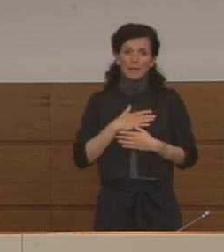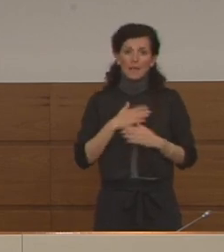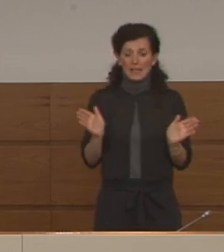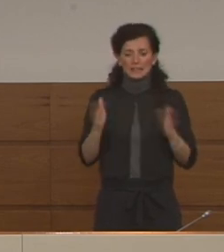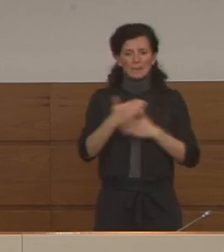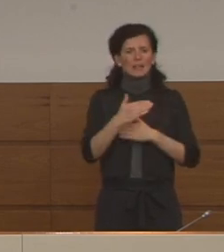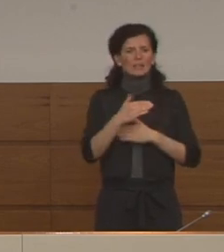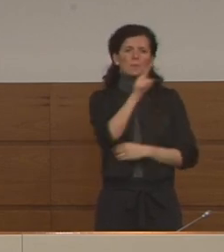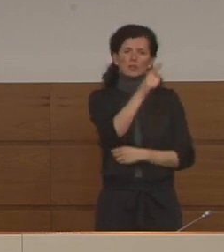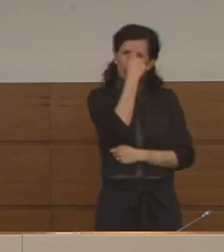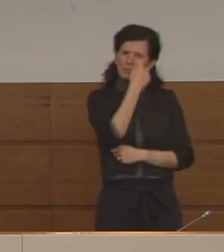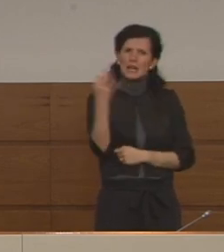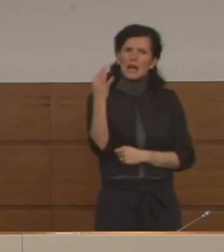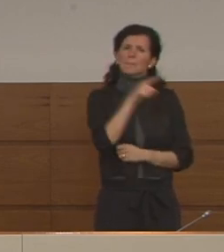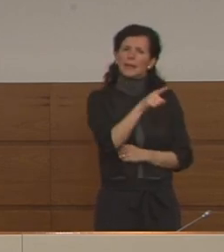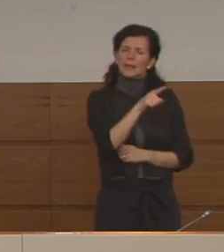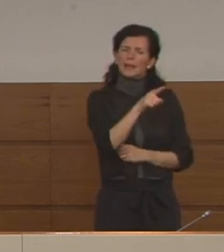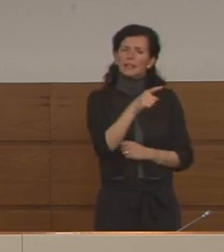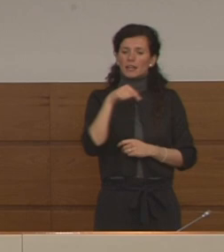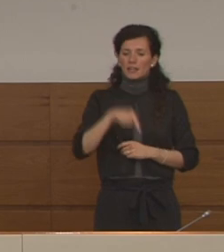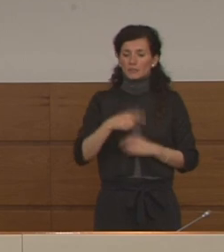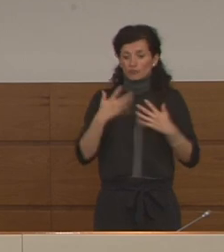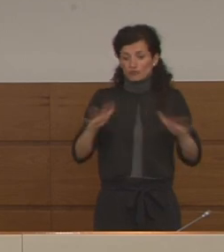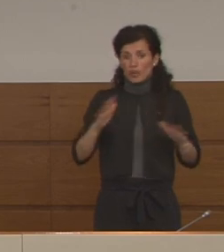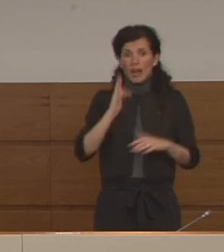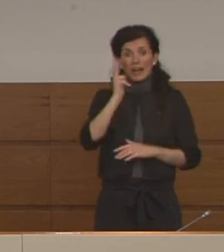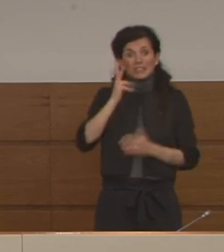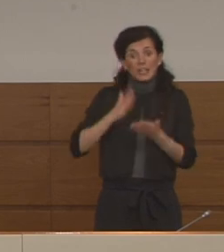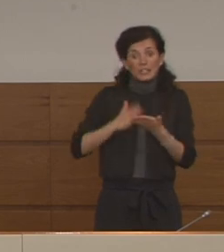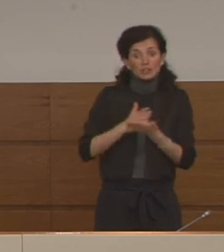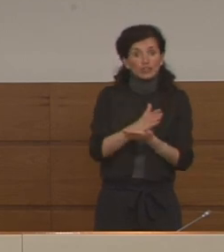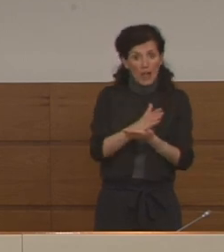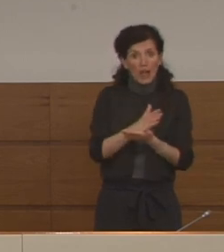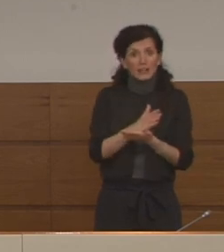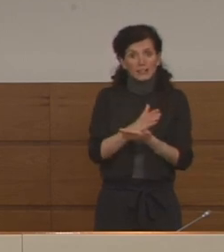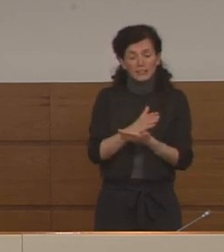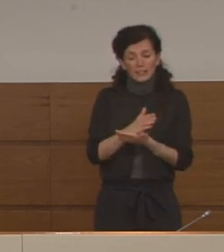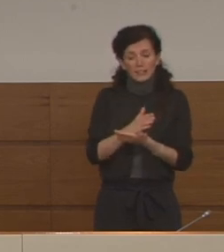sono almeno 13 anni che abbiamo un